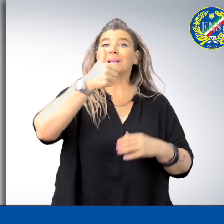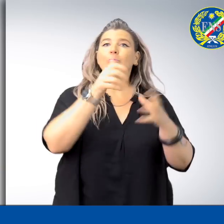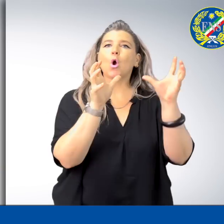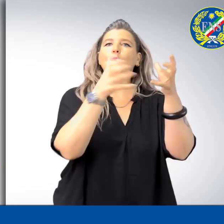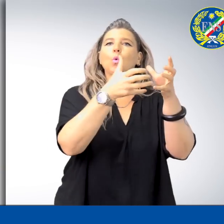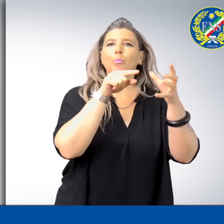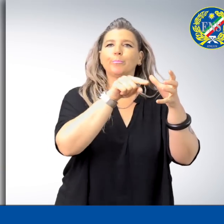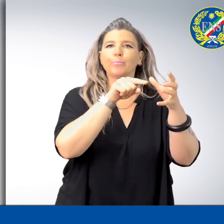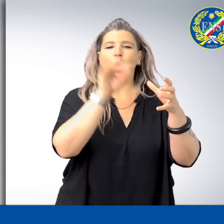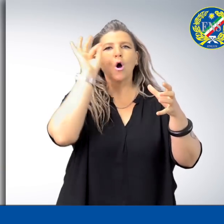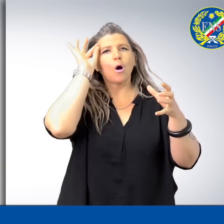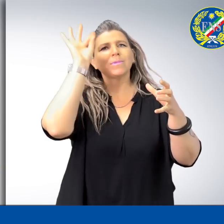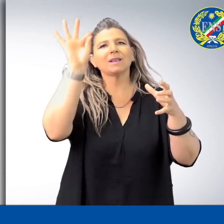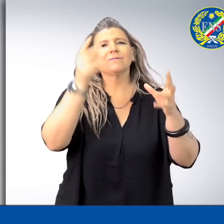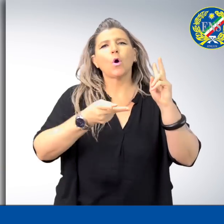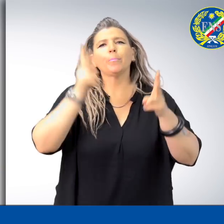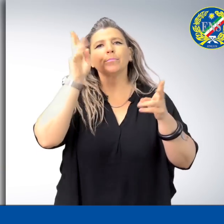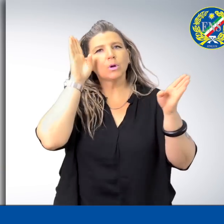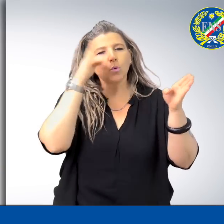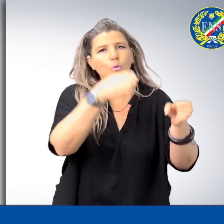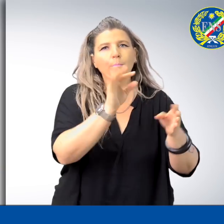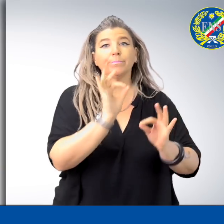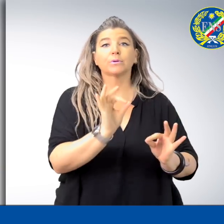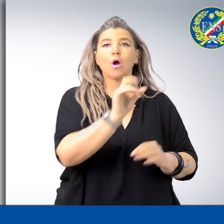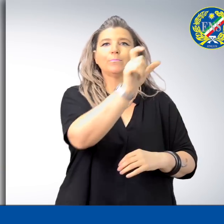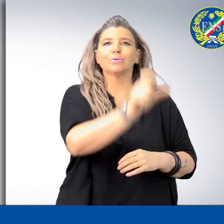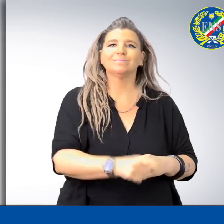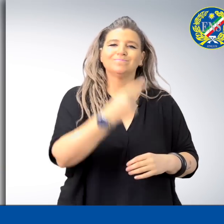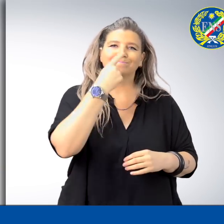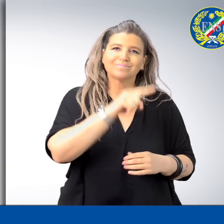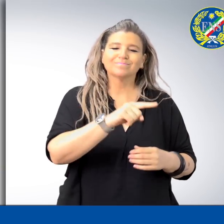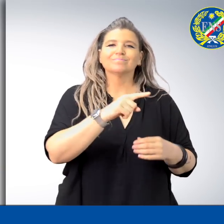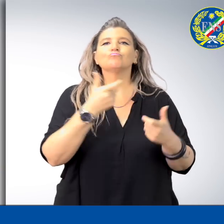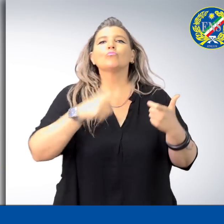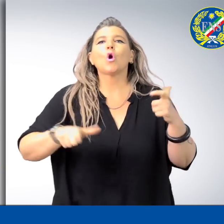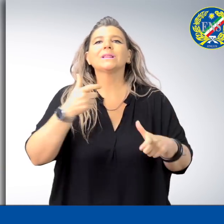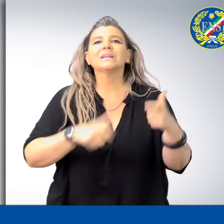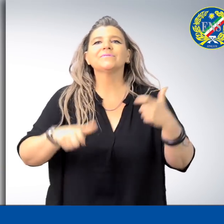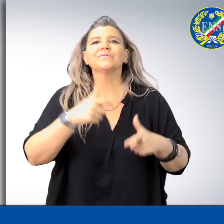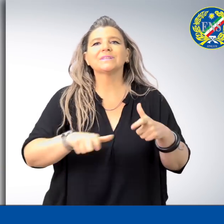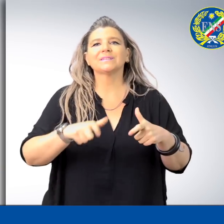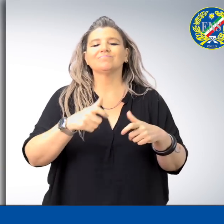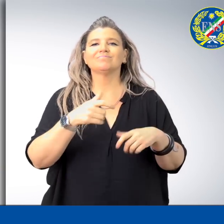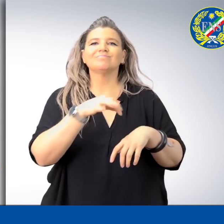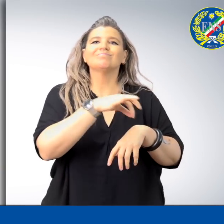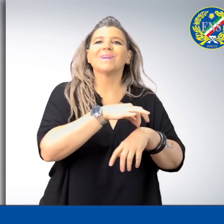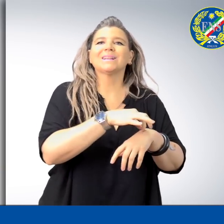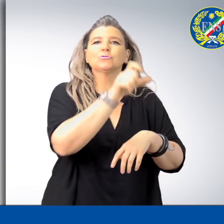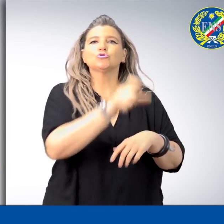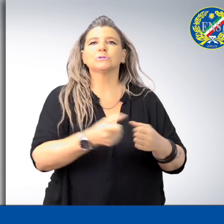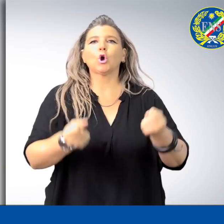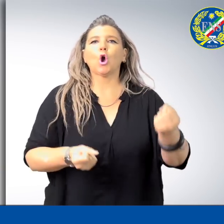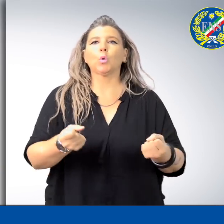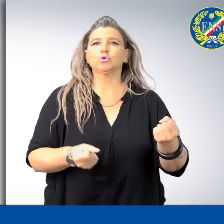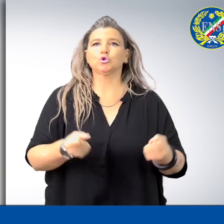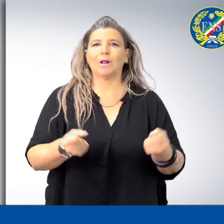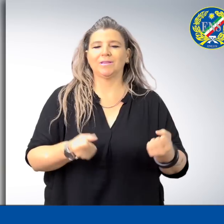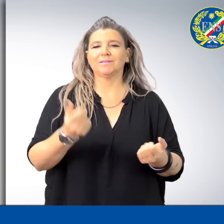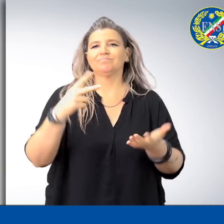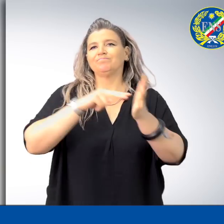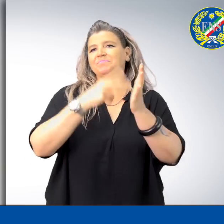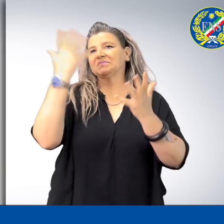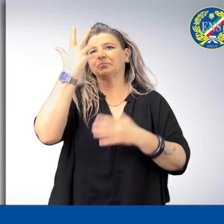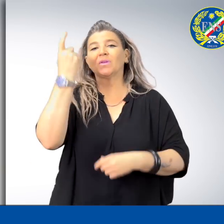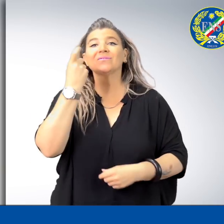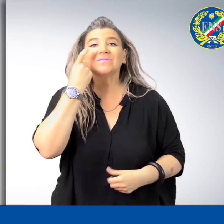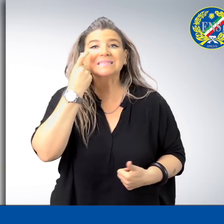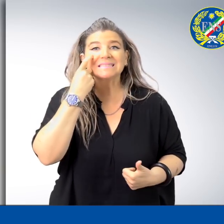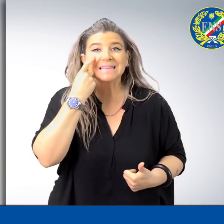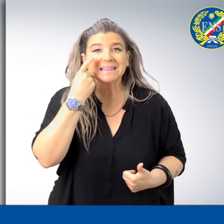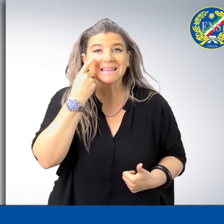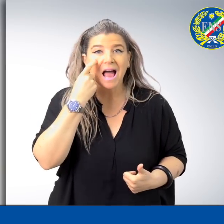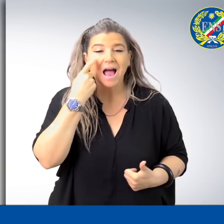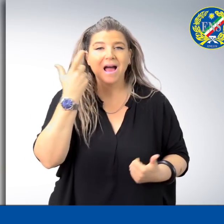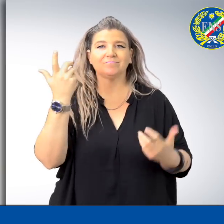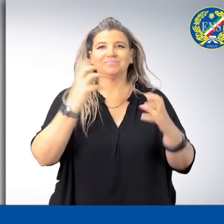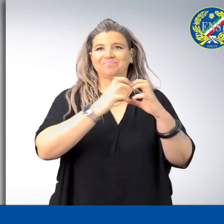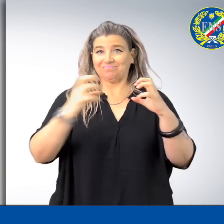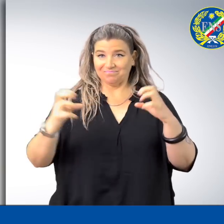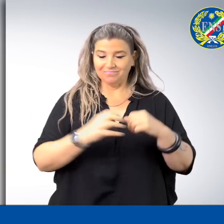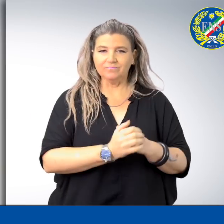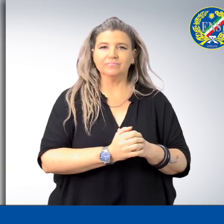Il primo gruppo è relativo ai motivi medici del conducente. Ad esempio problemi di vista